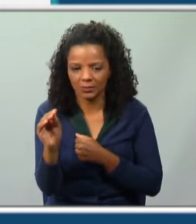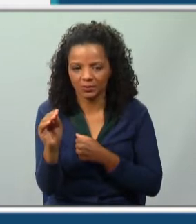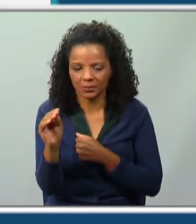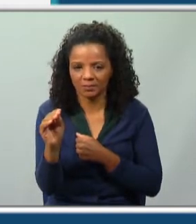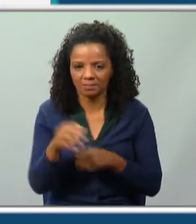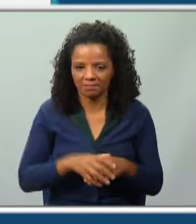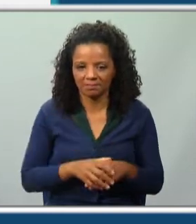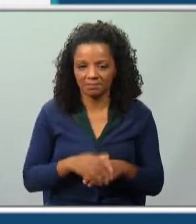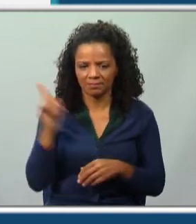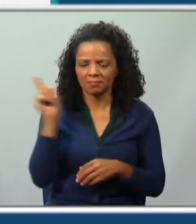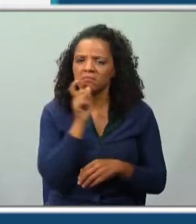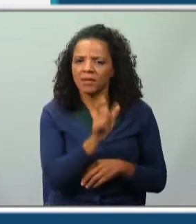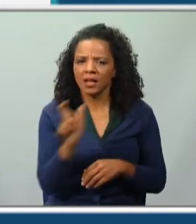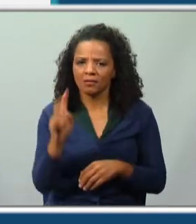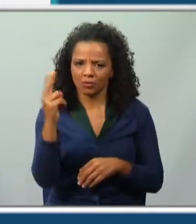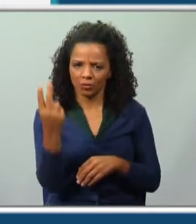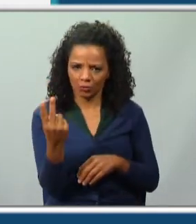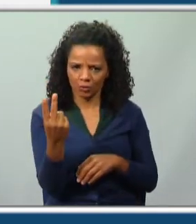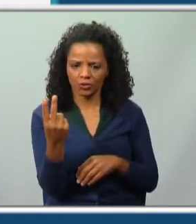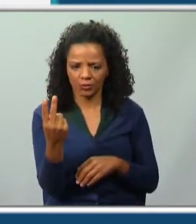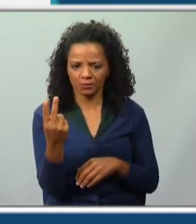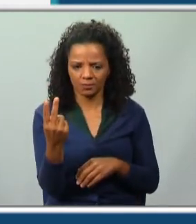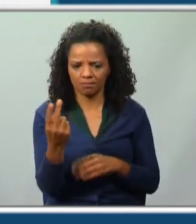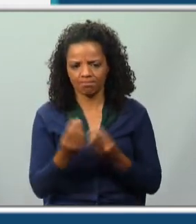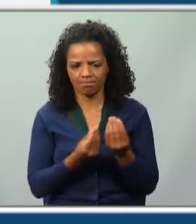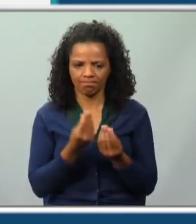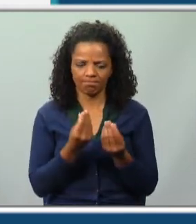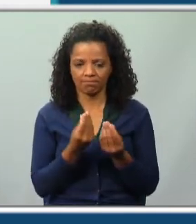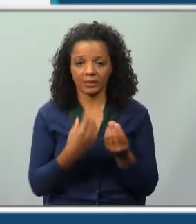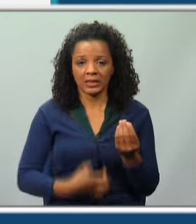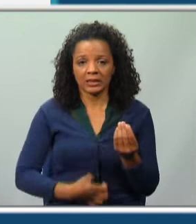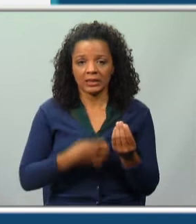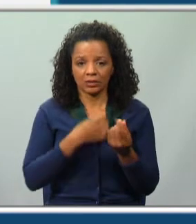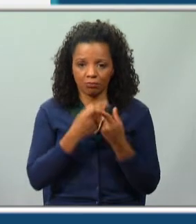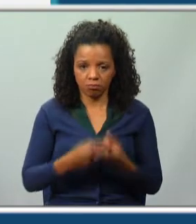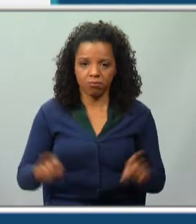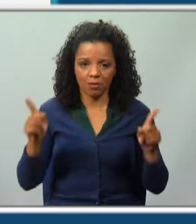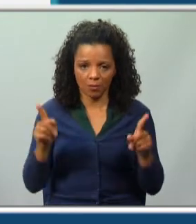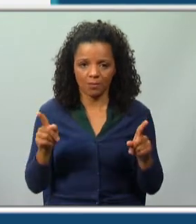o concelho e conselho têm significados diferentes 縣和議會有不同的含義